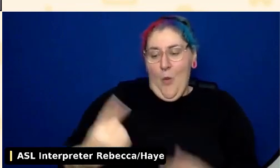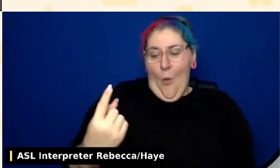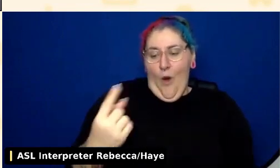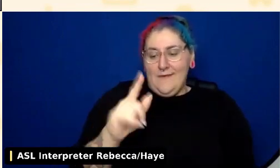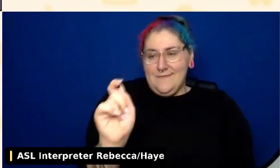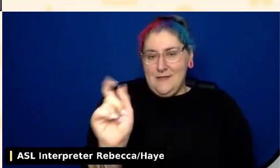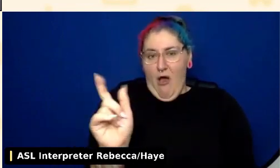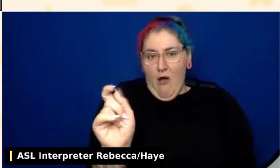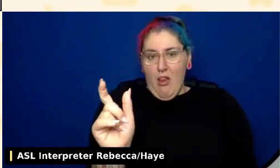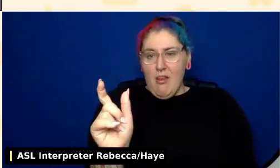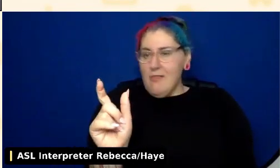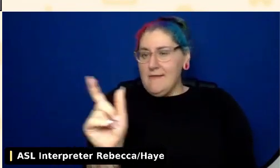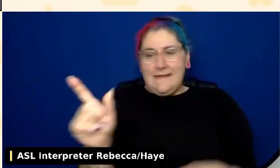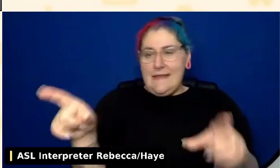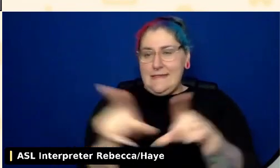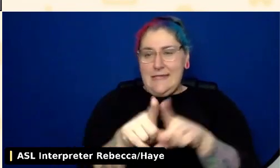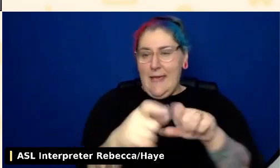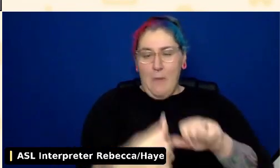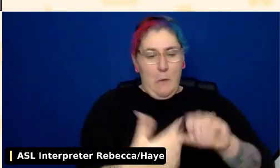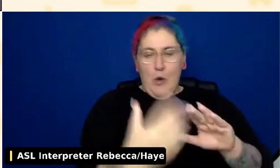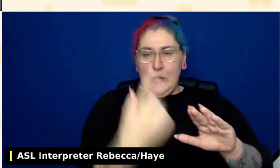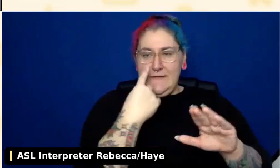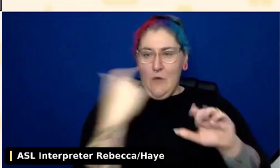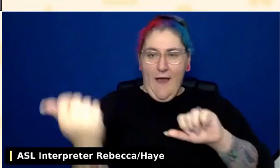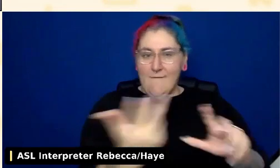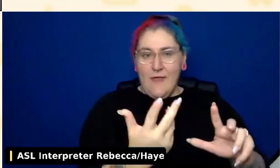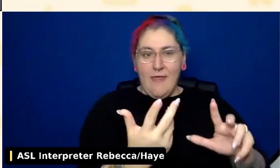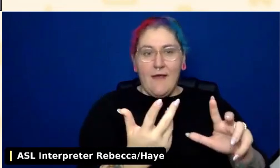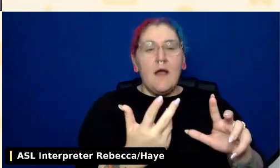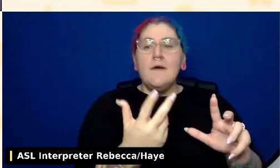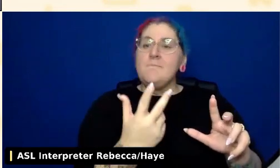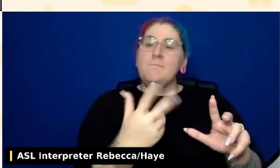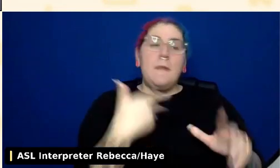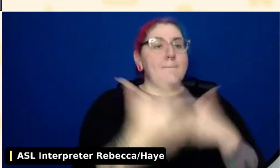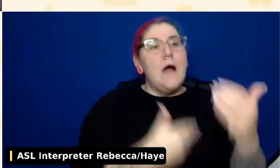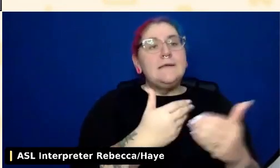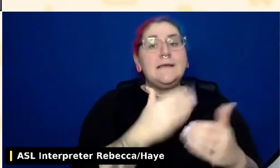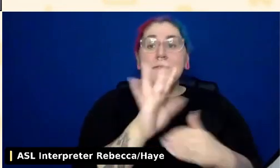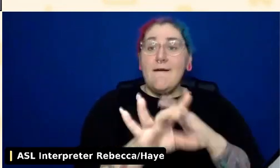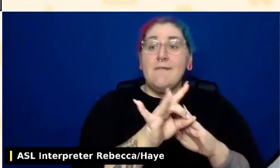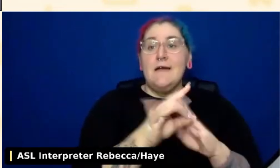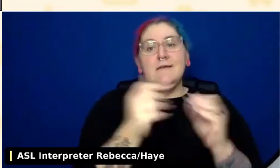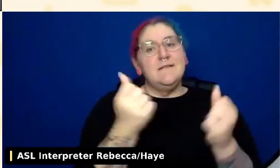Se trata de un proceso y de encontrar un par de buenos recursos. Está la Reunión de Accesibilidad de WordPress.